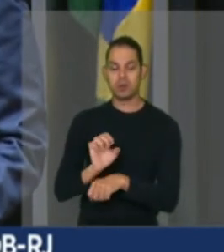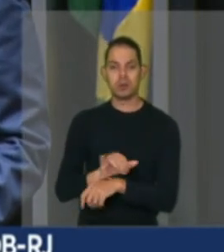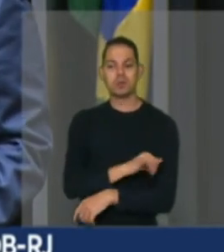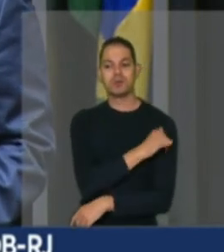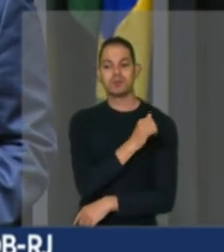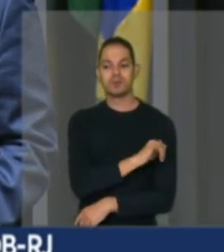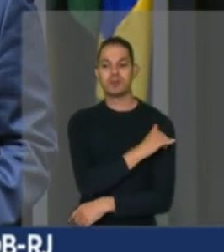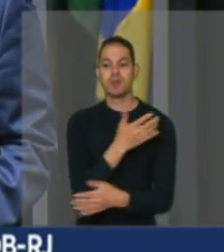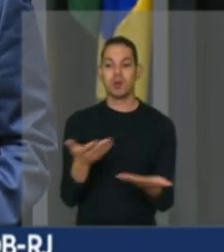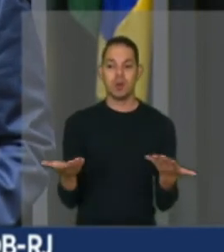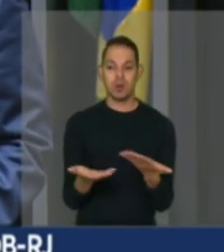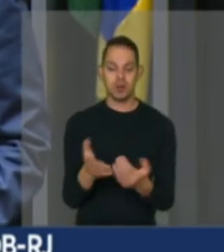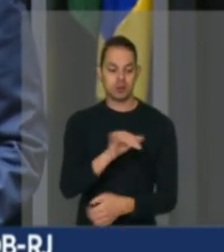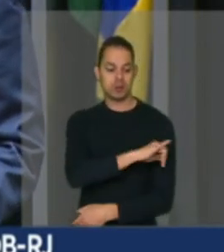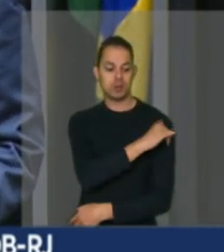JANEIRO É O PRIMEIRO NO PAÍS NESSA DISSEMINAÇÃO MUITO